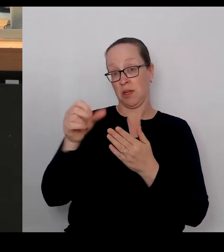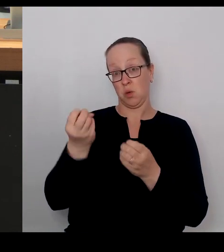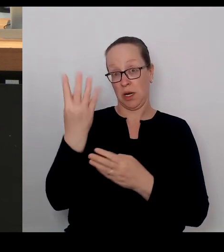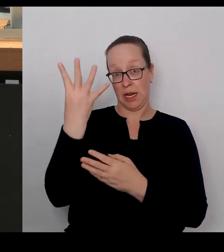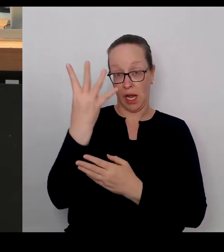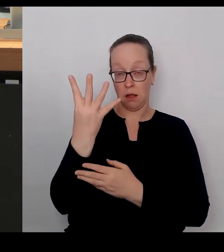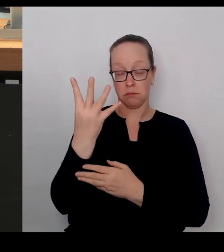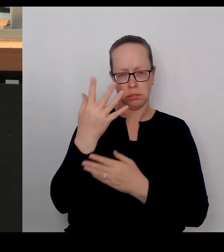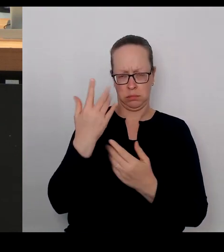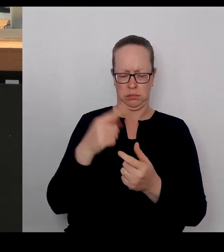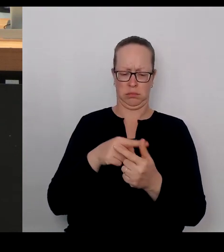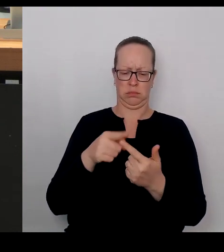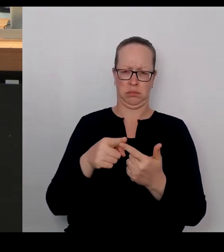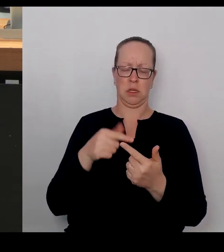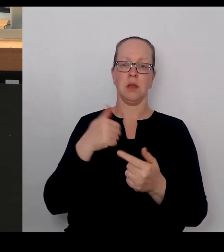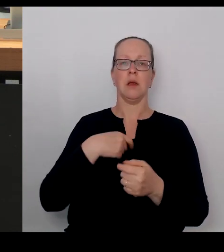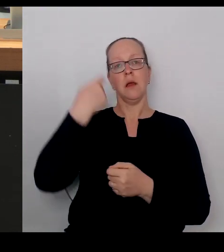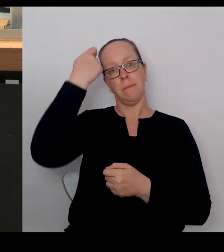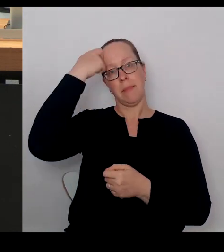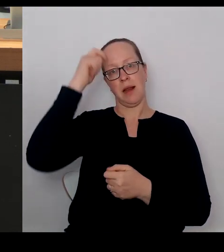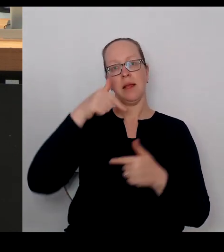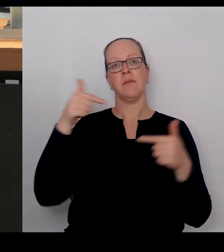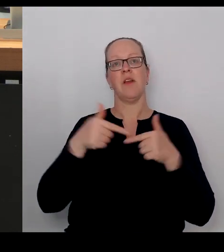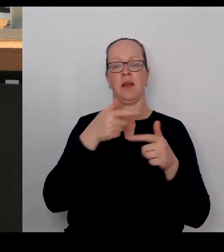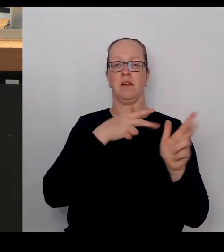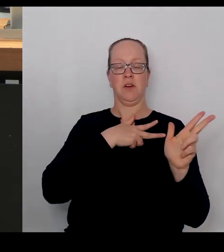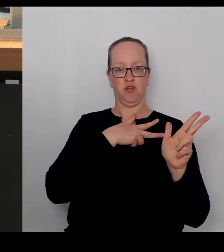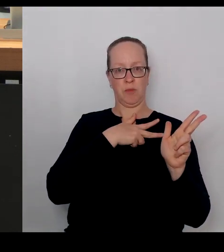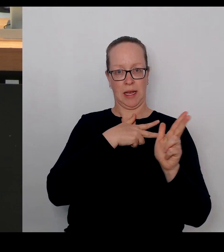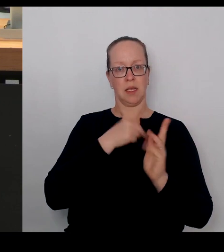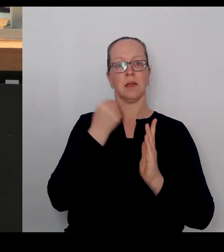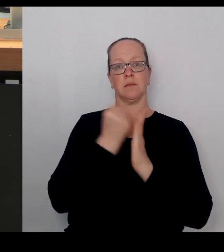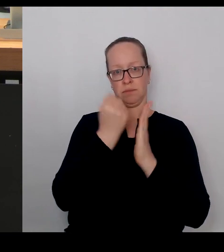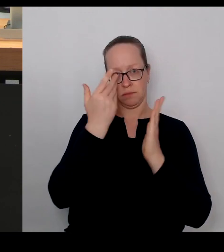Und ja, der gesetzliche Rahmen für die Pflegefrage wird vom Bund gesetzt. Das stimmt.